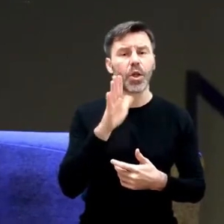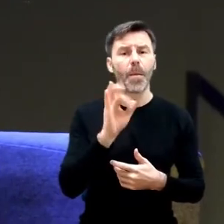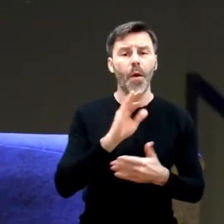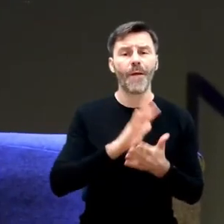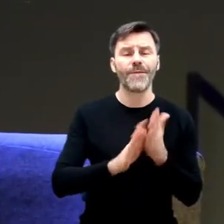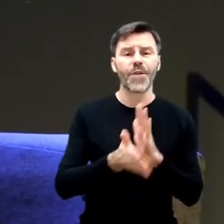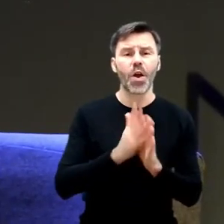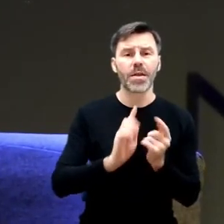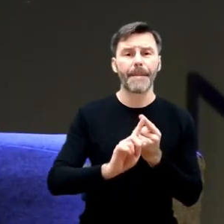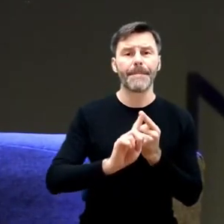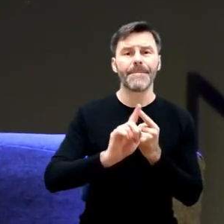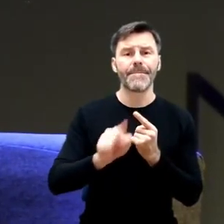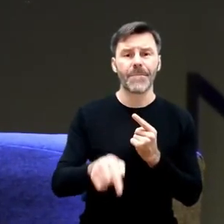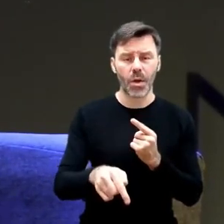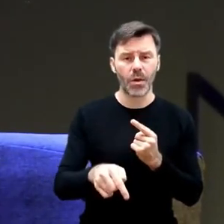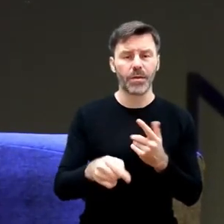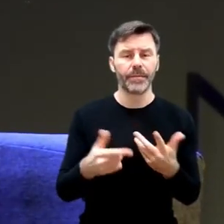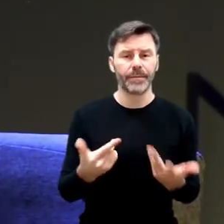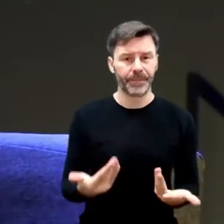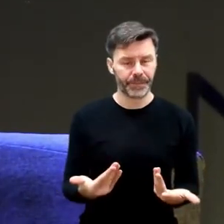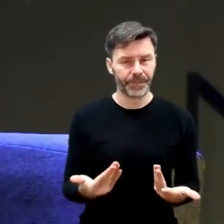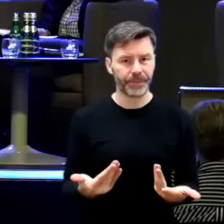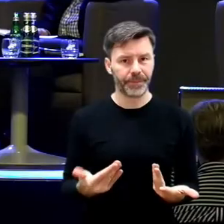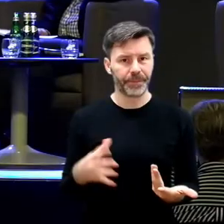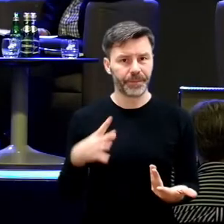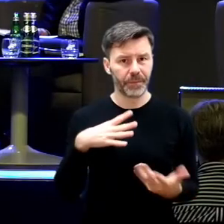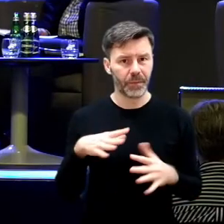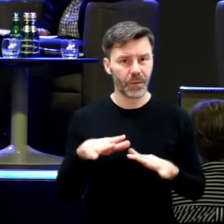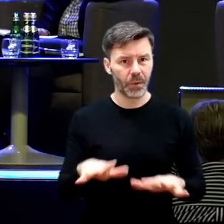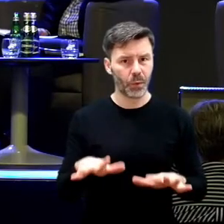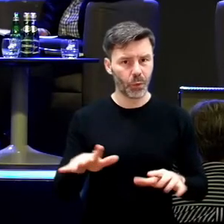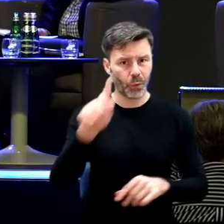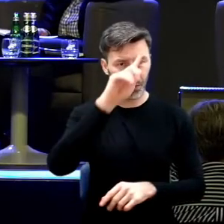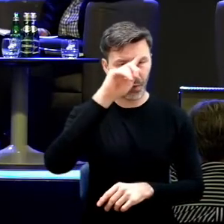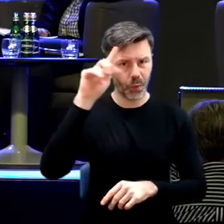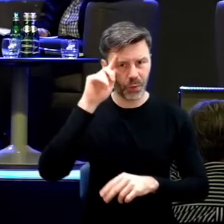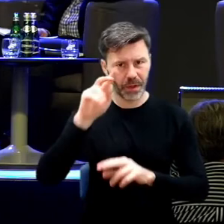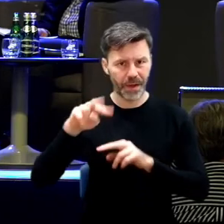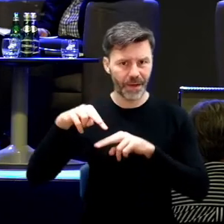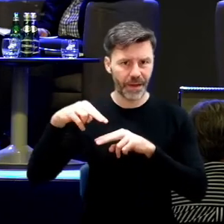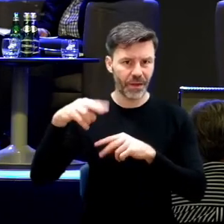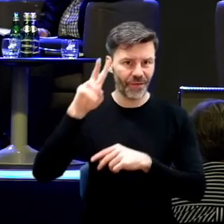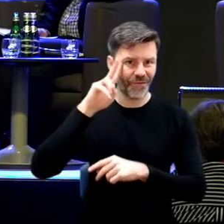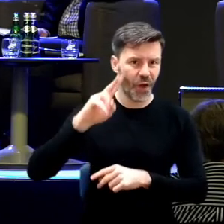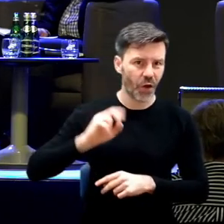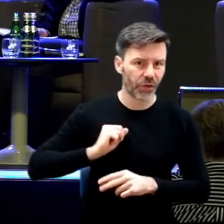związaną z masowym powrotem żołnierzy z frontu,